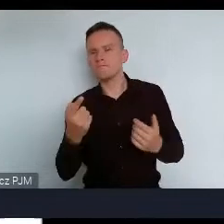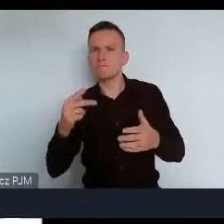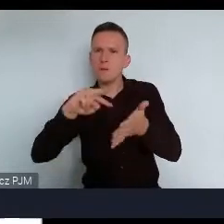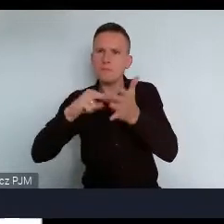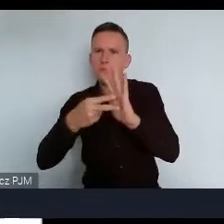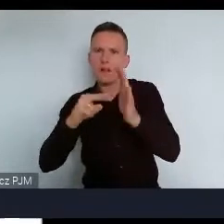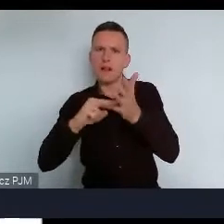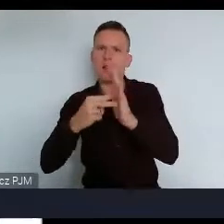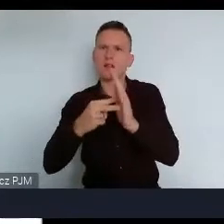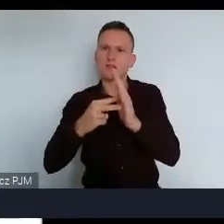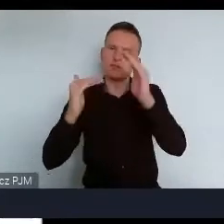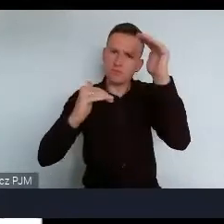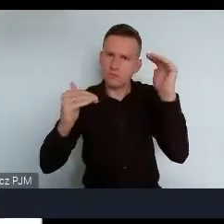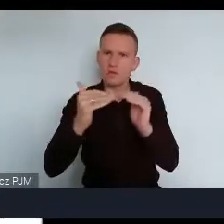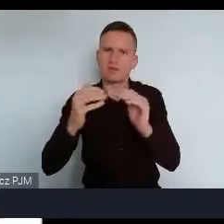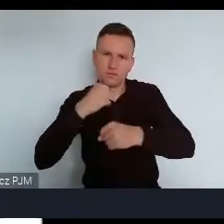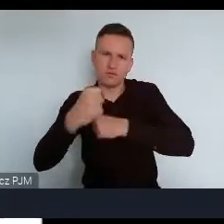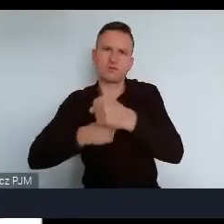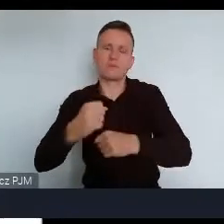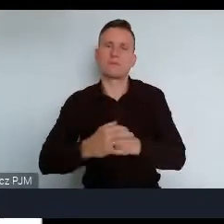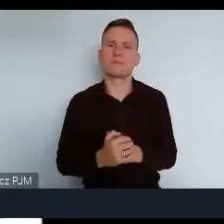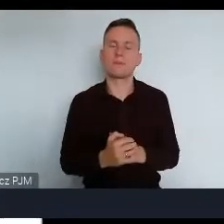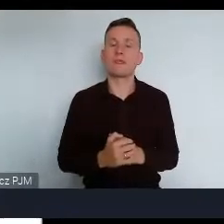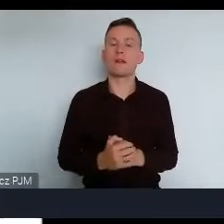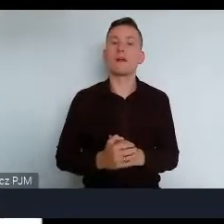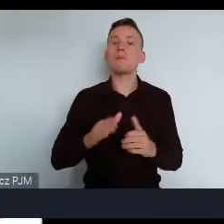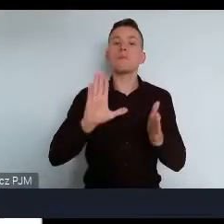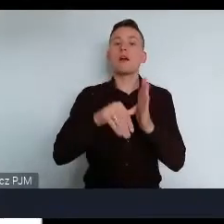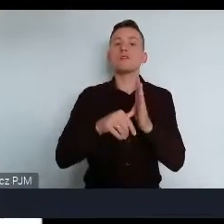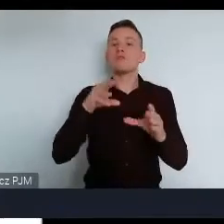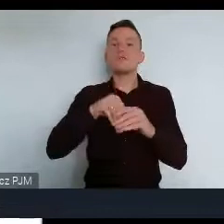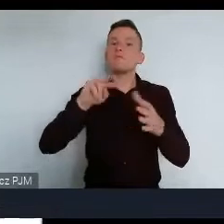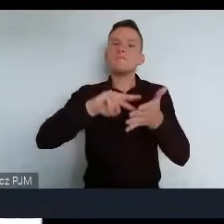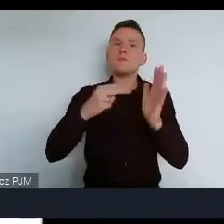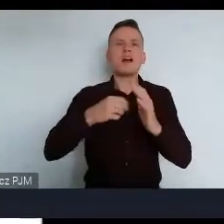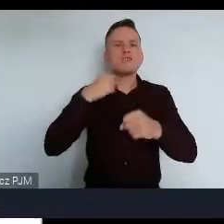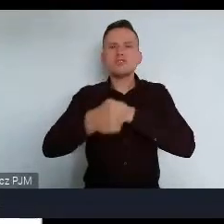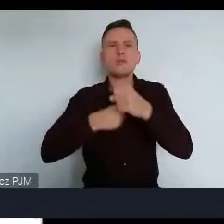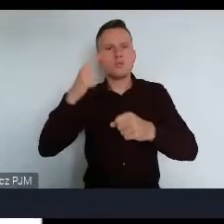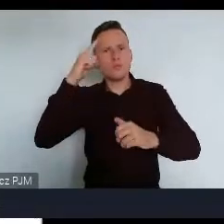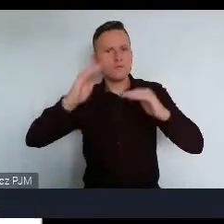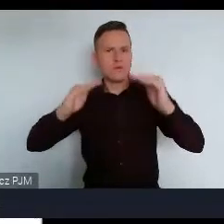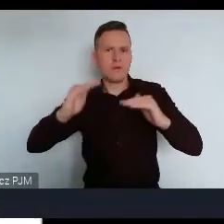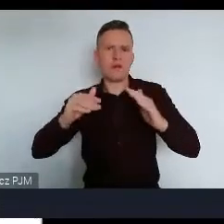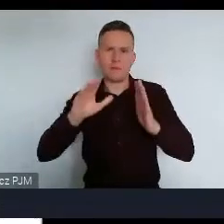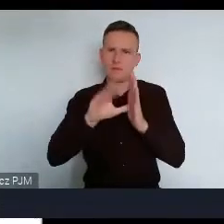Miasto szacuje, że plan działania będzie koncentrował się na koncepcji zrównoważonego miasta we wszystkich aspektach